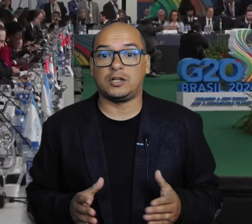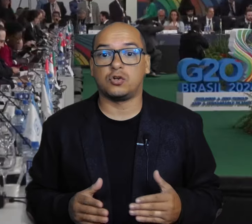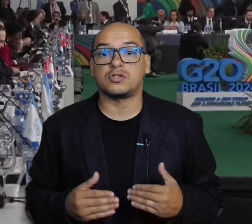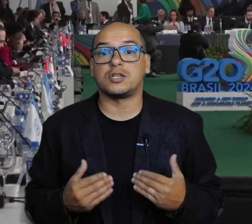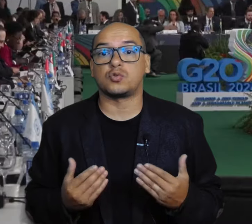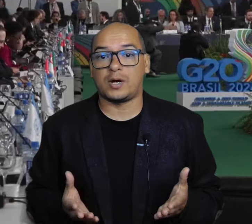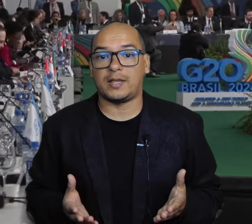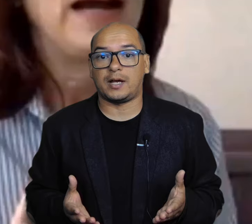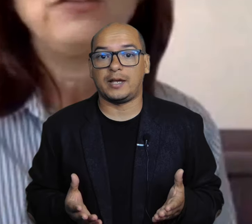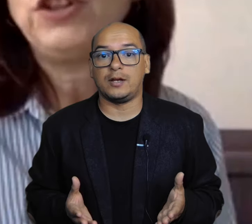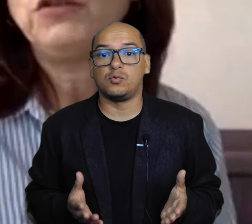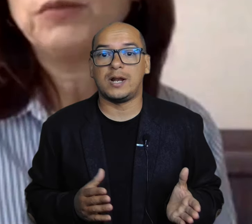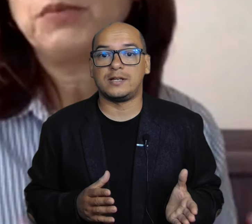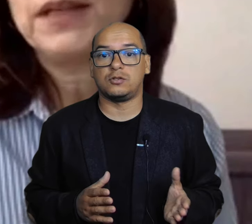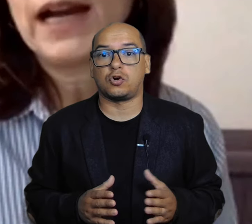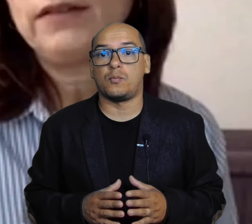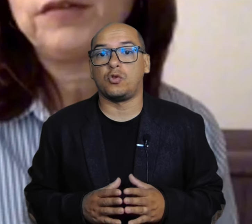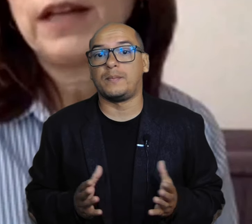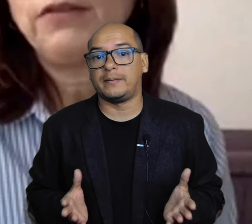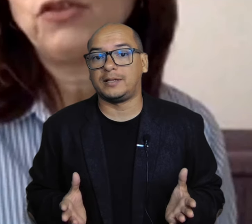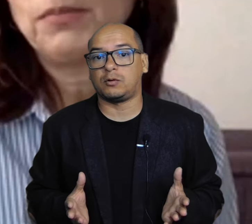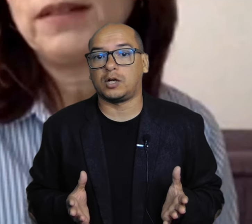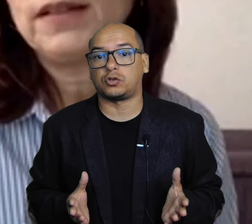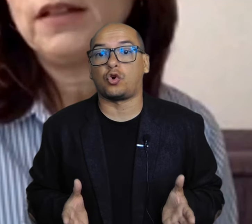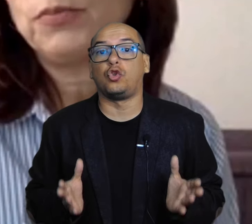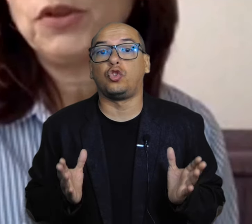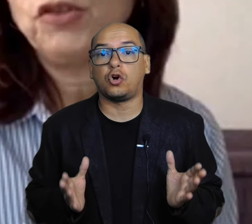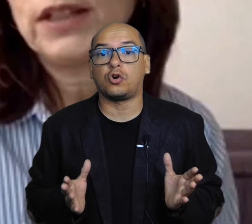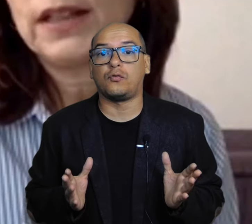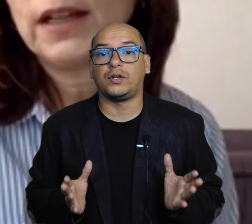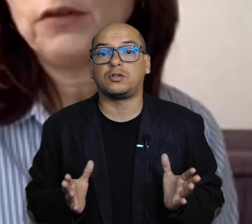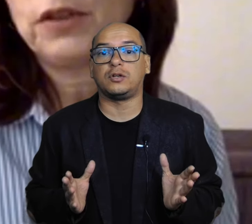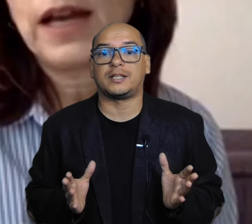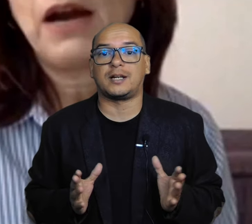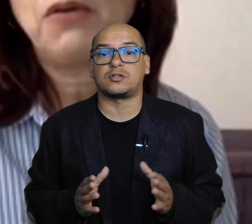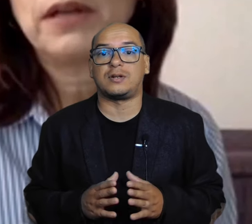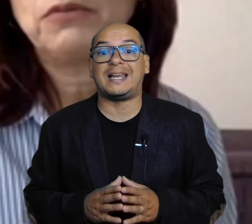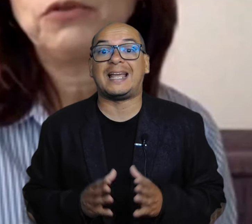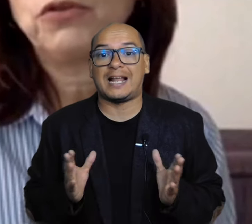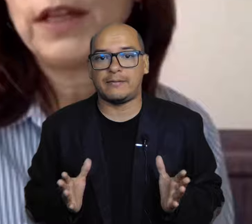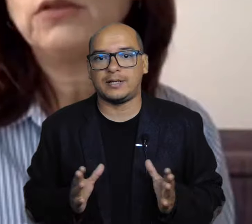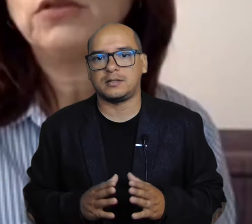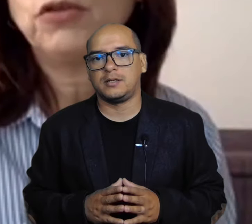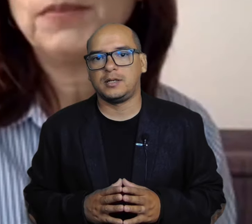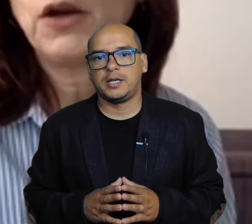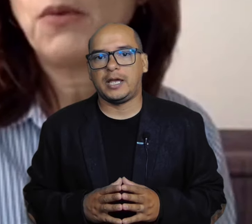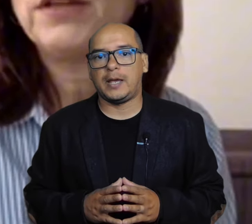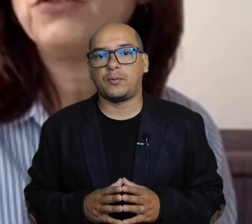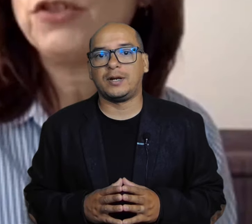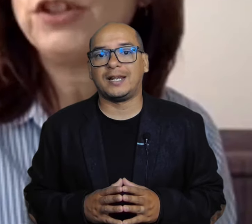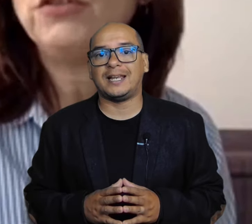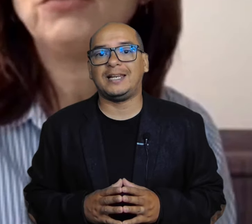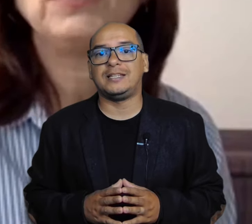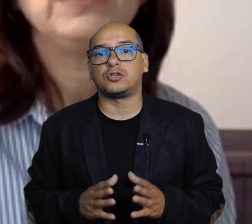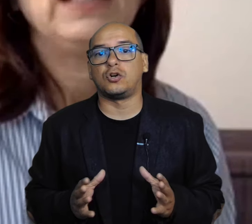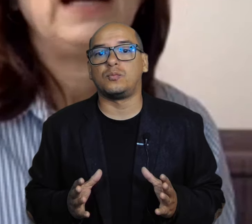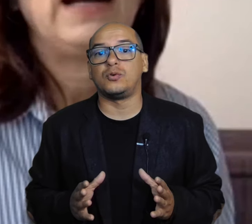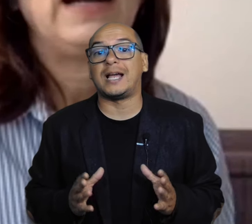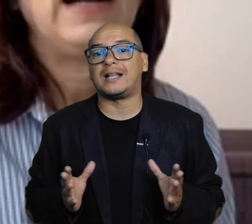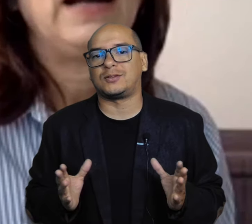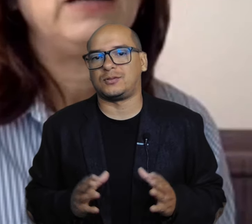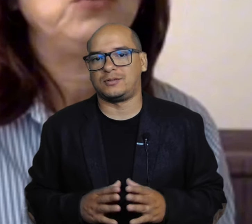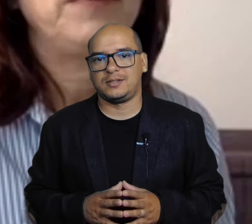consensuada en un año como 2024 con dos conflictos internacionales graves es poner el listón muy alto